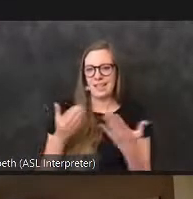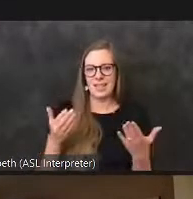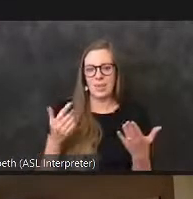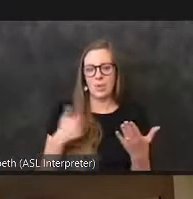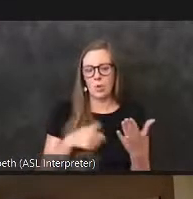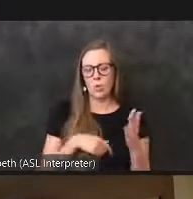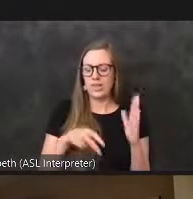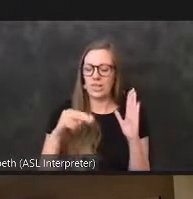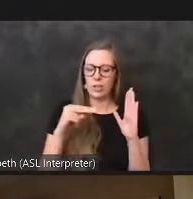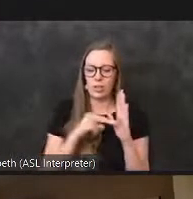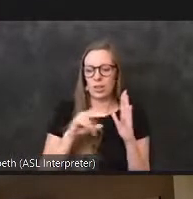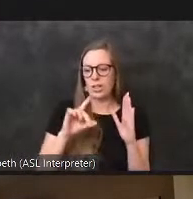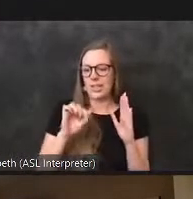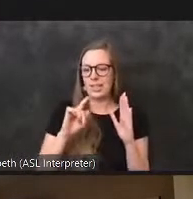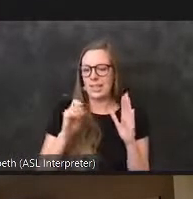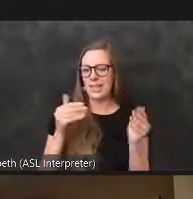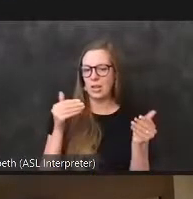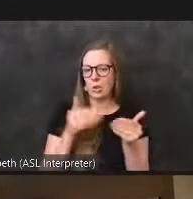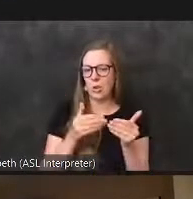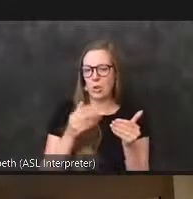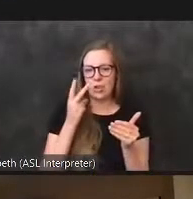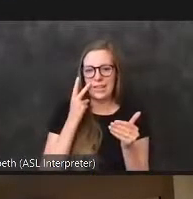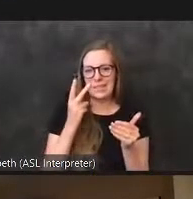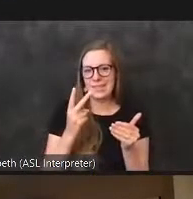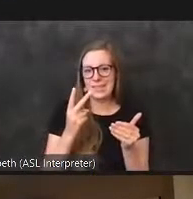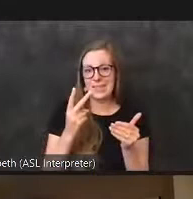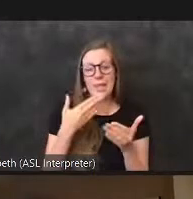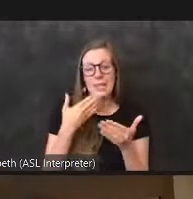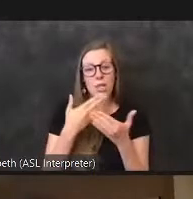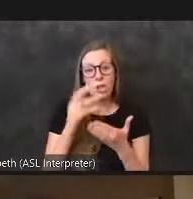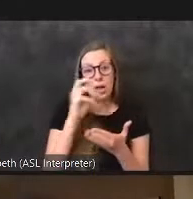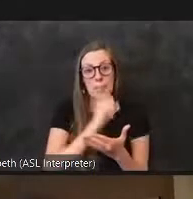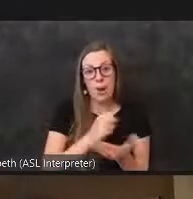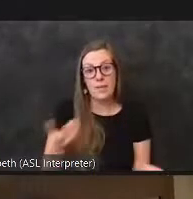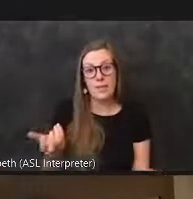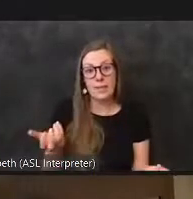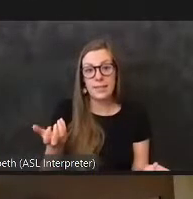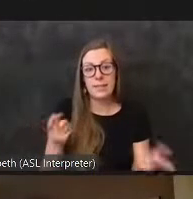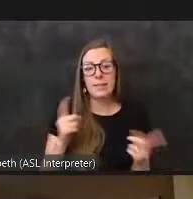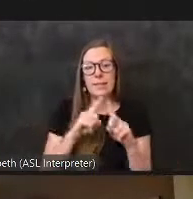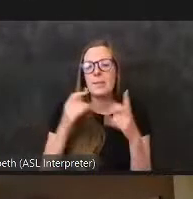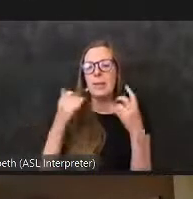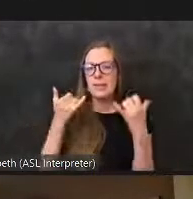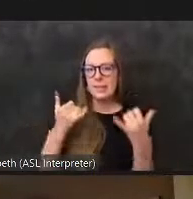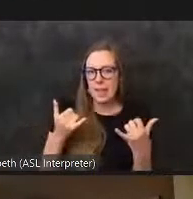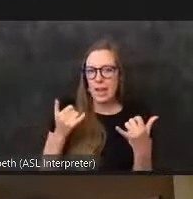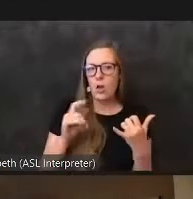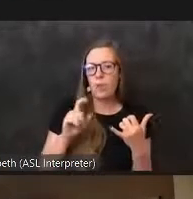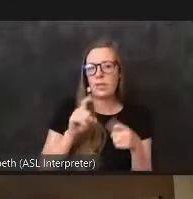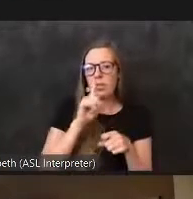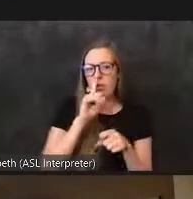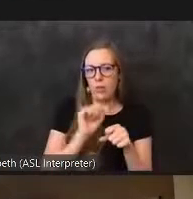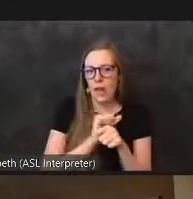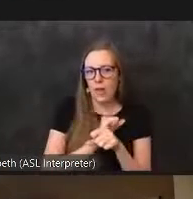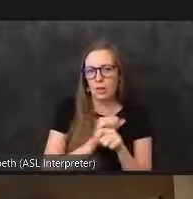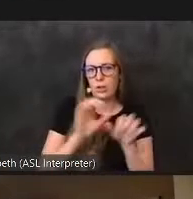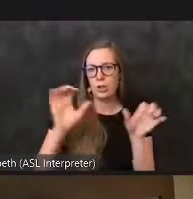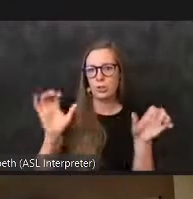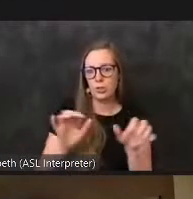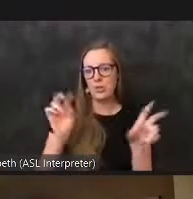Yo creo que podemos ver los datos más cercanamente. Y vean. Es una buena hipótesis. Sí, ciertamente. Pero de hecho, ahora tenemos que hacer el